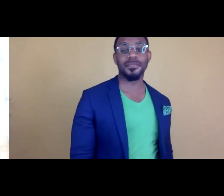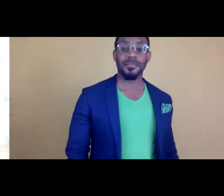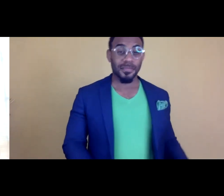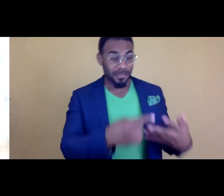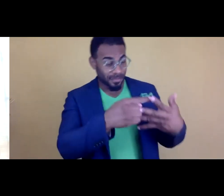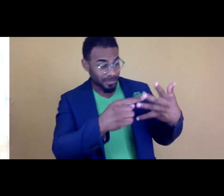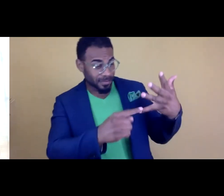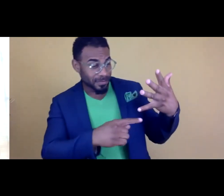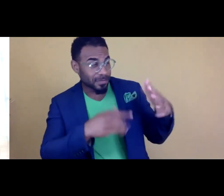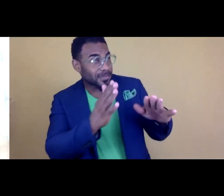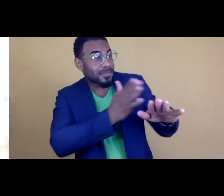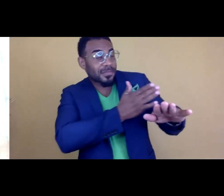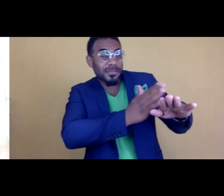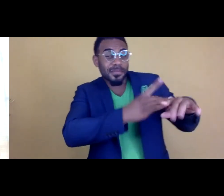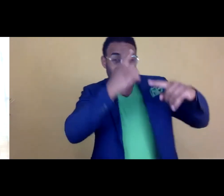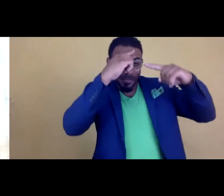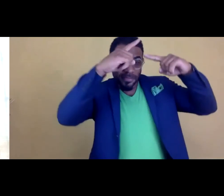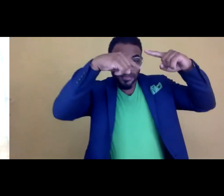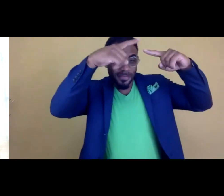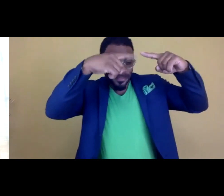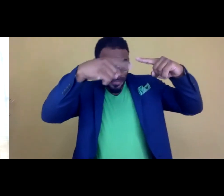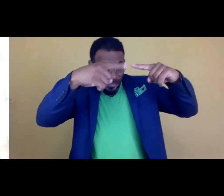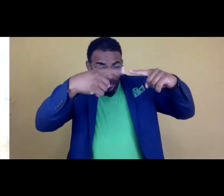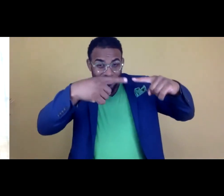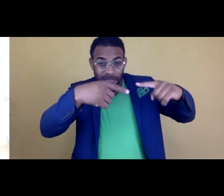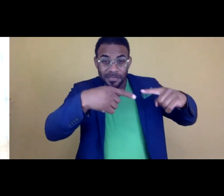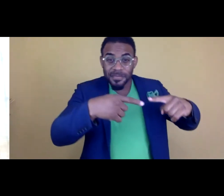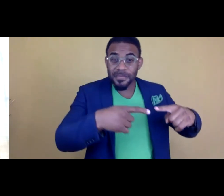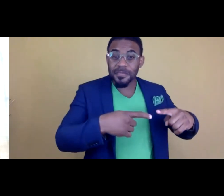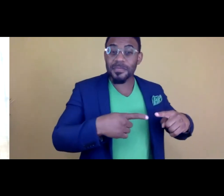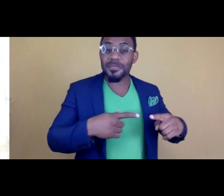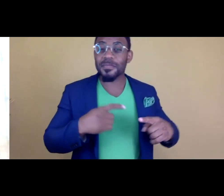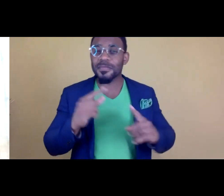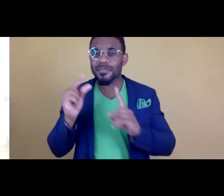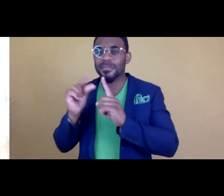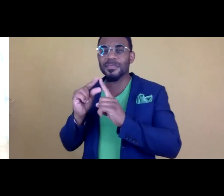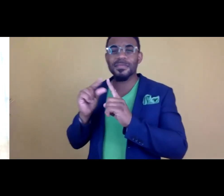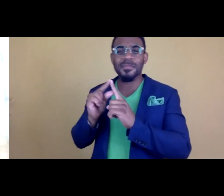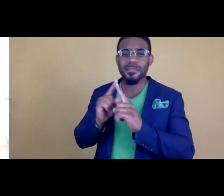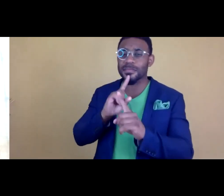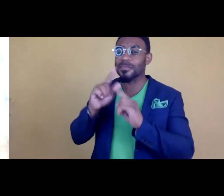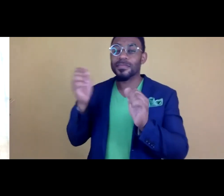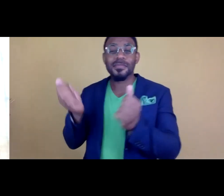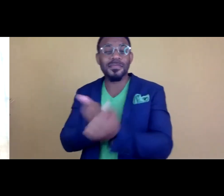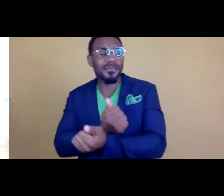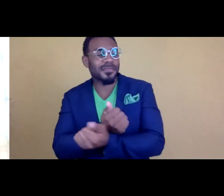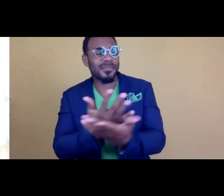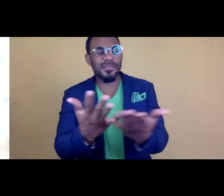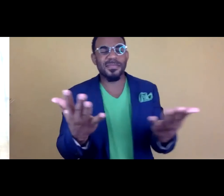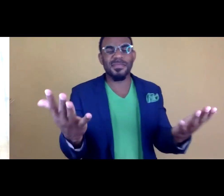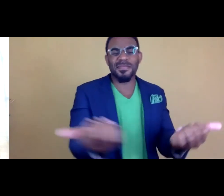Canciones que hablan de pensamientos.